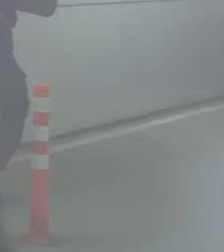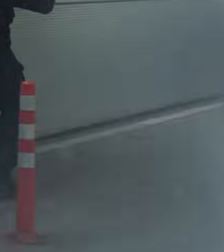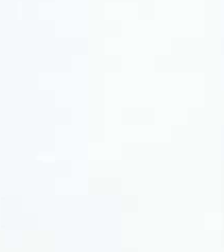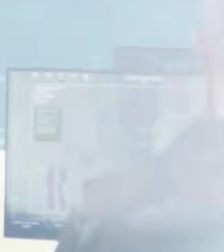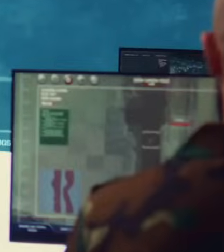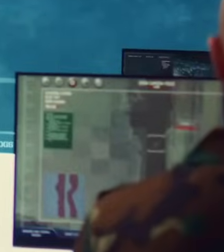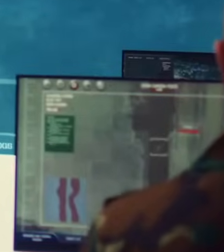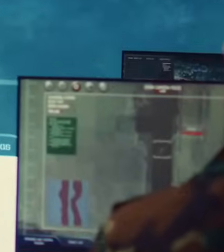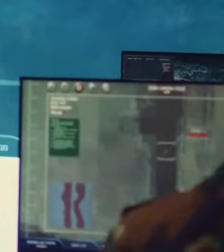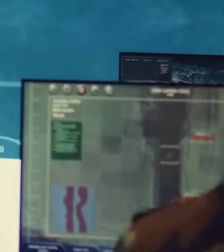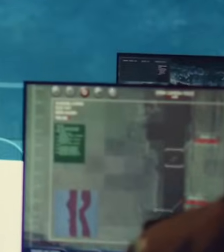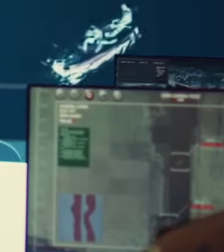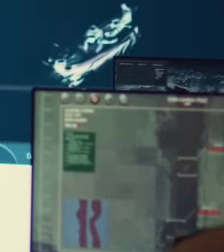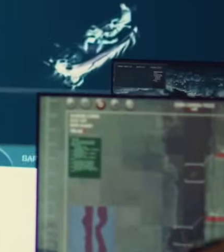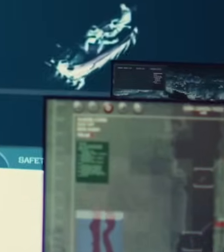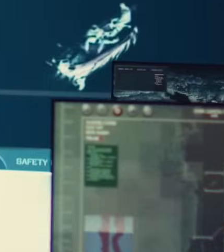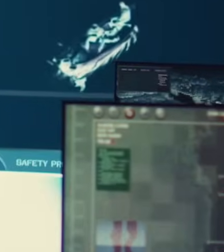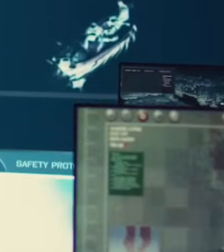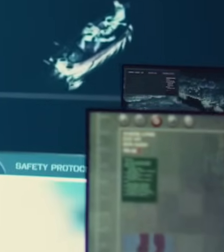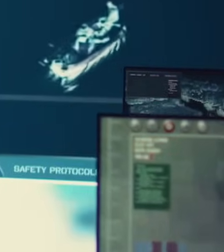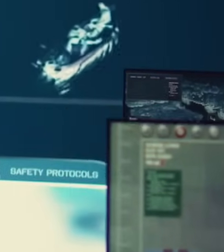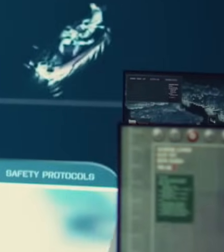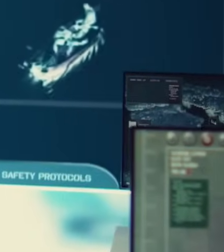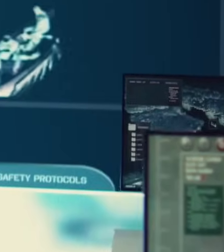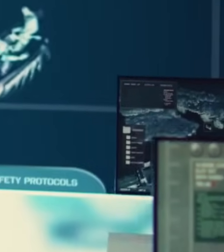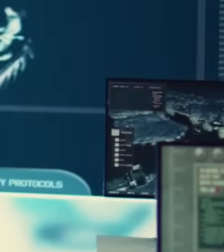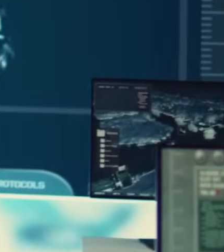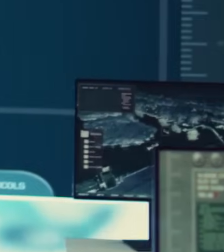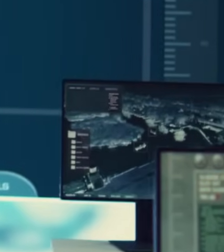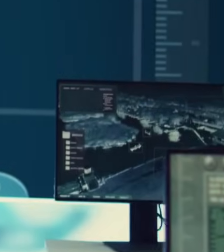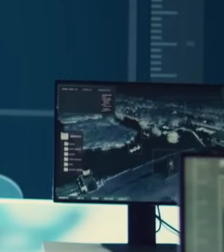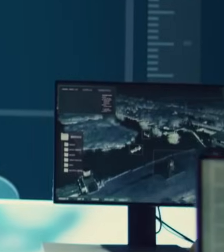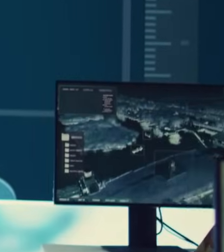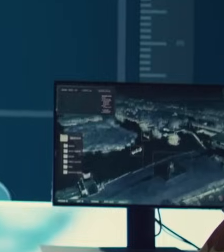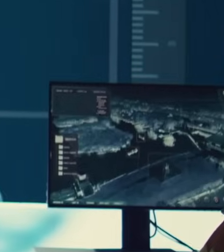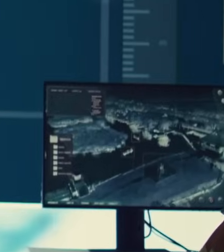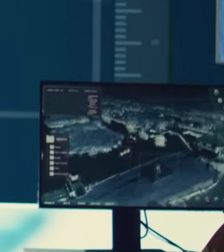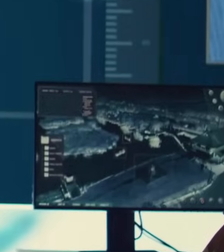declararse culpable de narcotráfico y entregar información a Washington